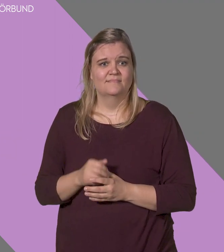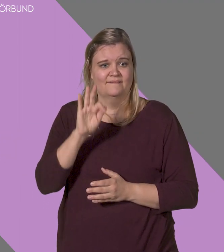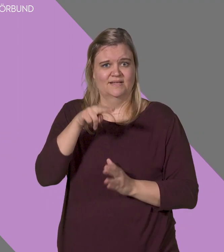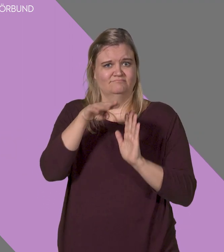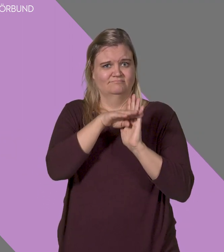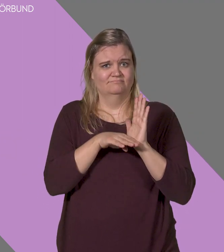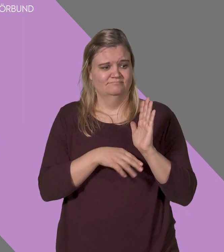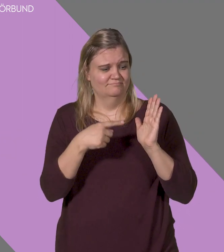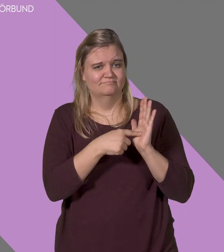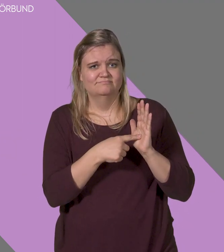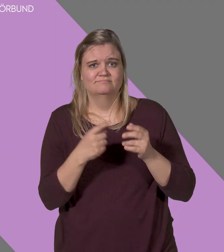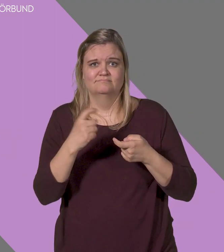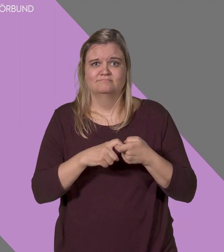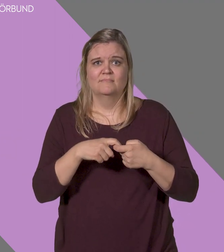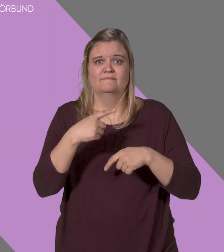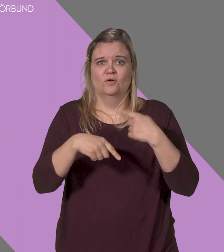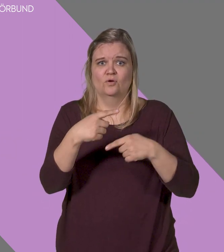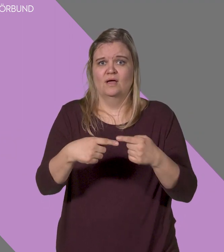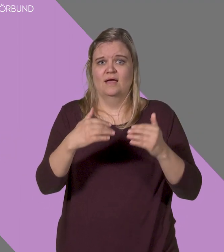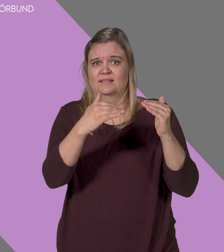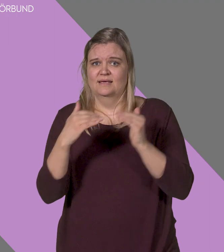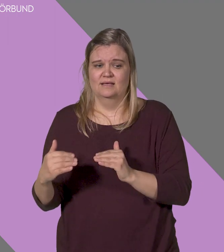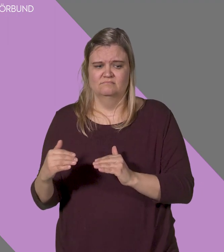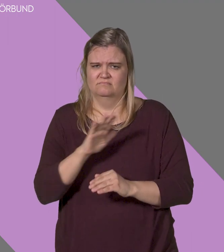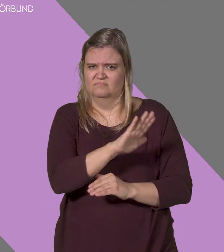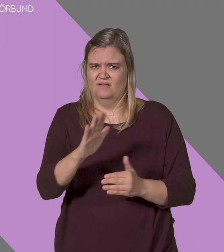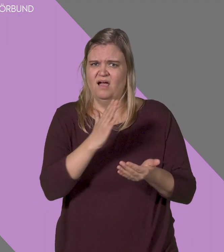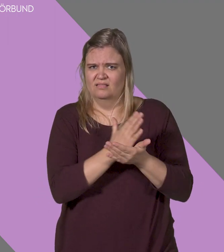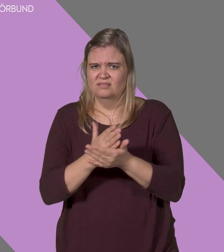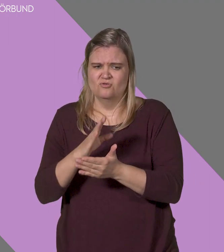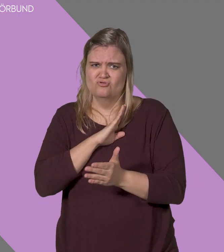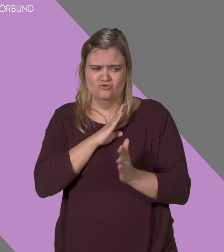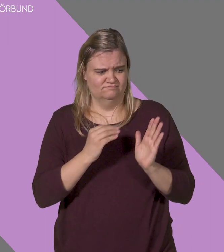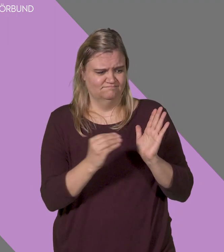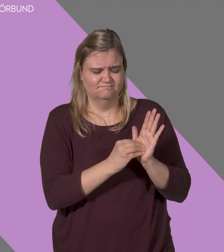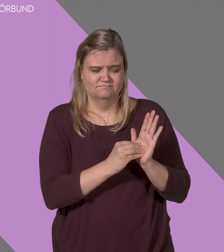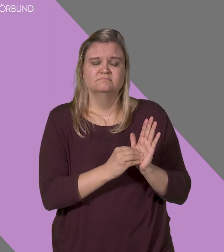Tillgången till information tas också upp i FN:s konvention om rättigheter -